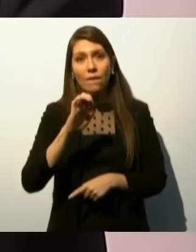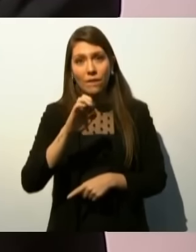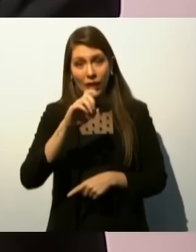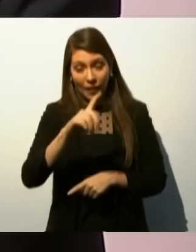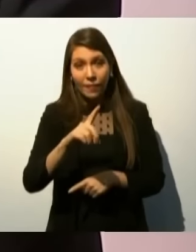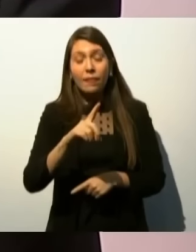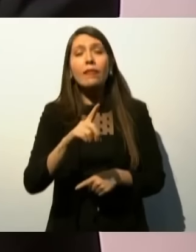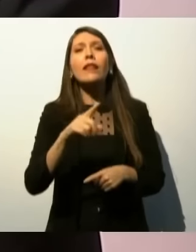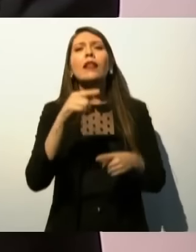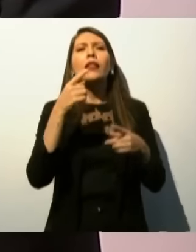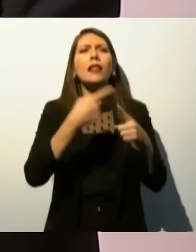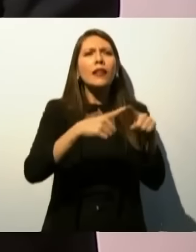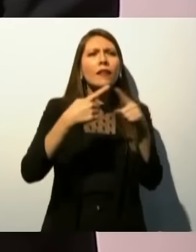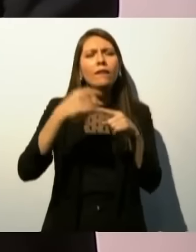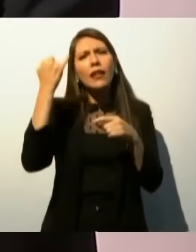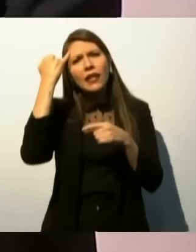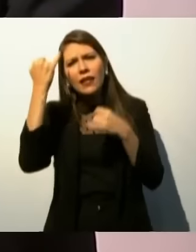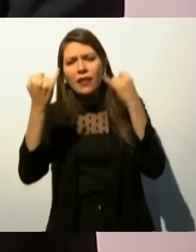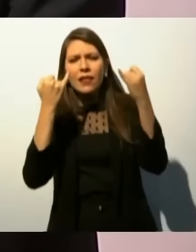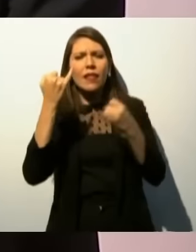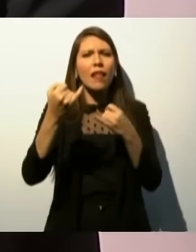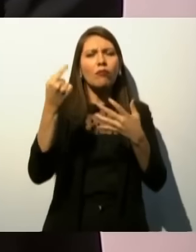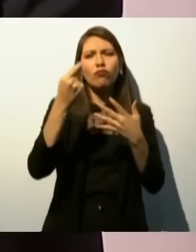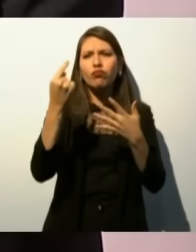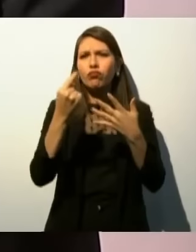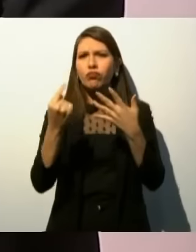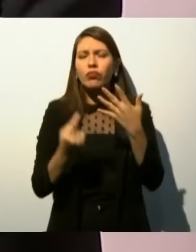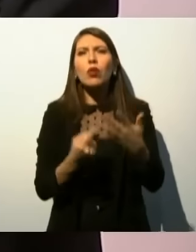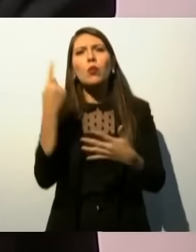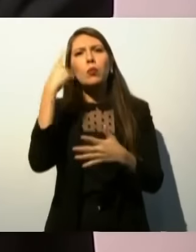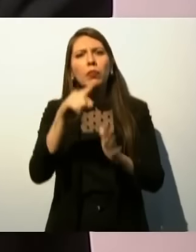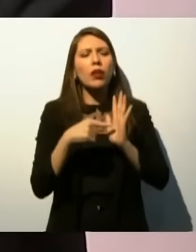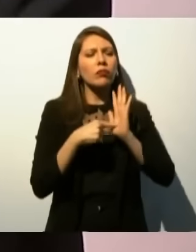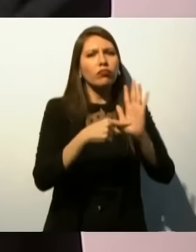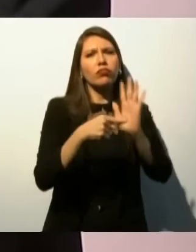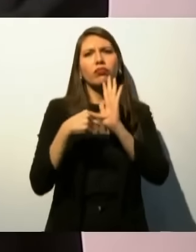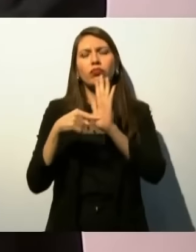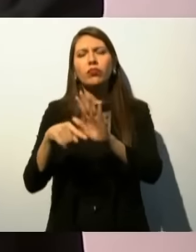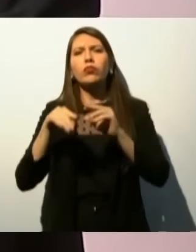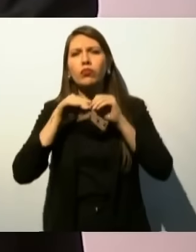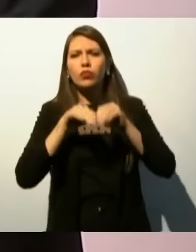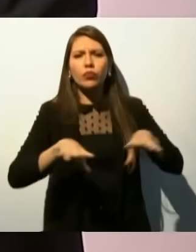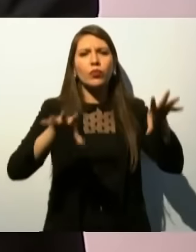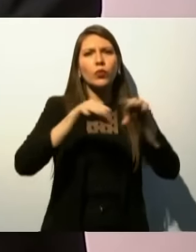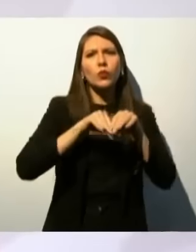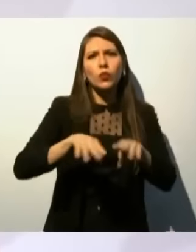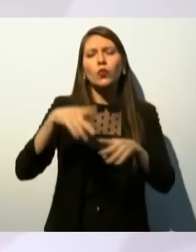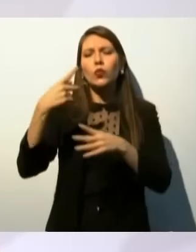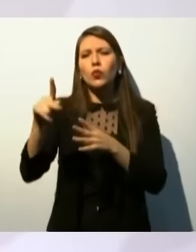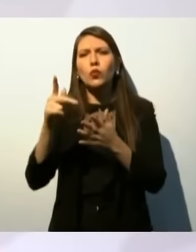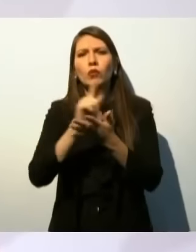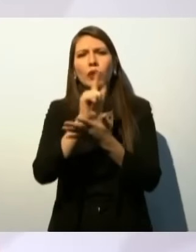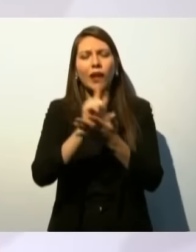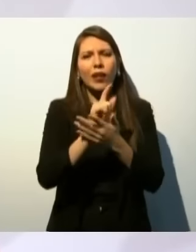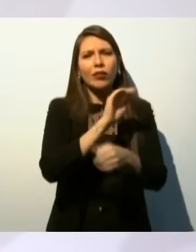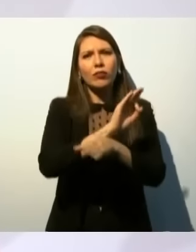activar promover y difundir las mejores políticas públicas y las mejores prácticas gubernamentales